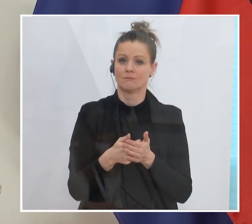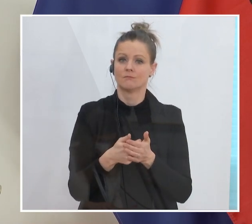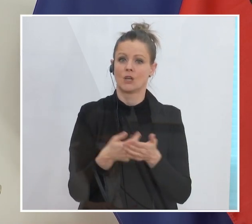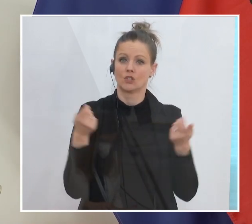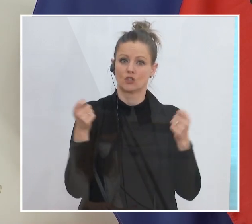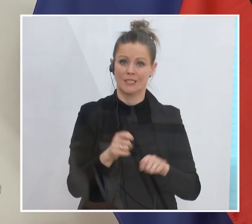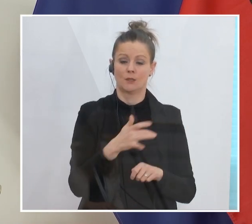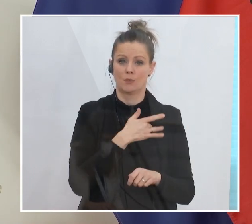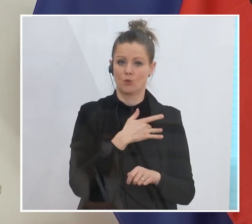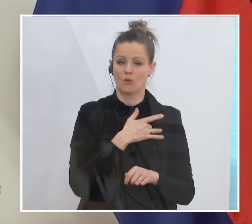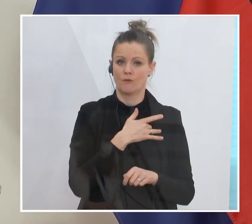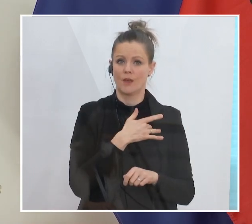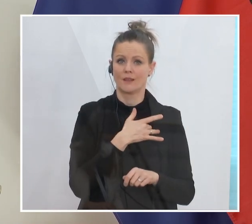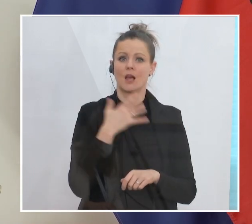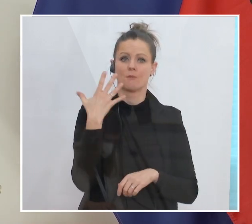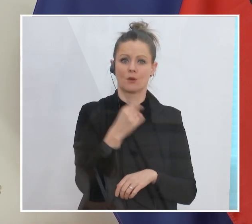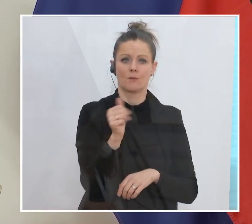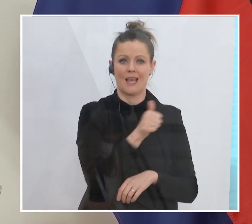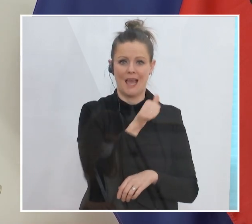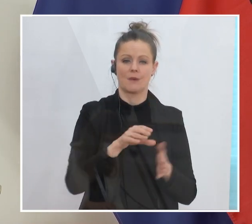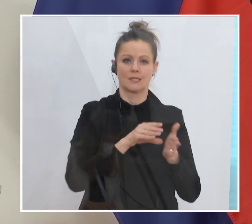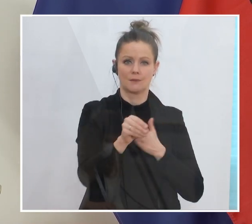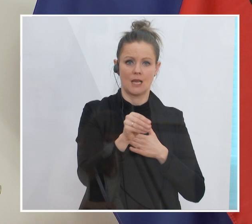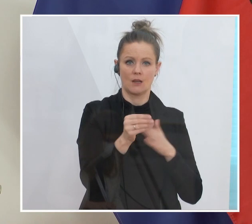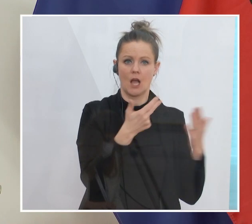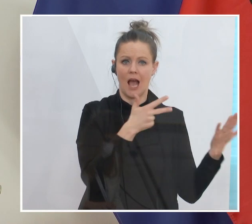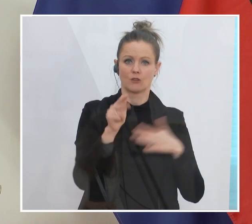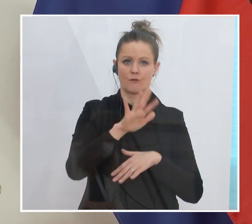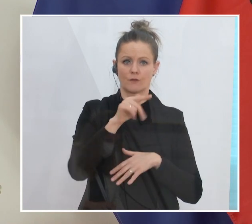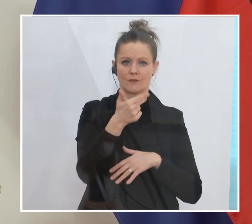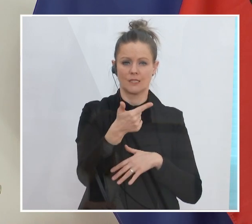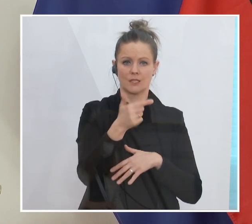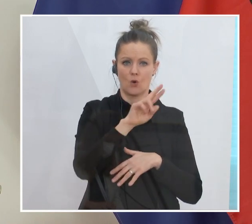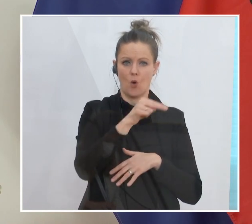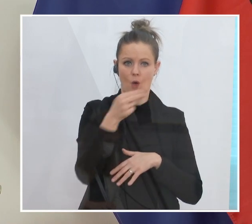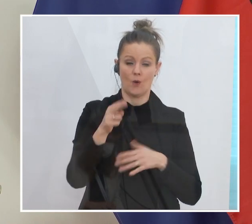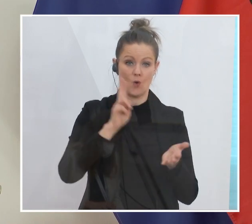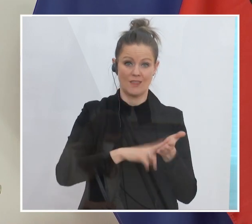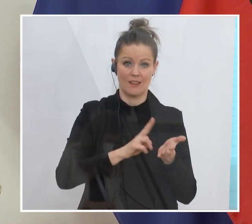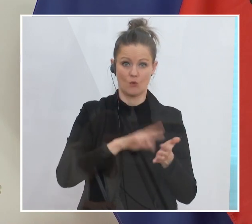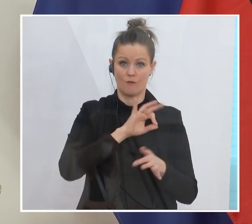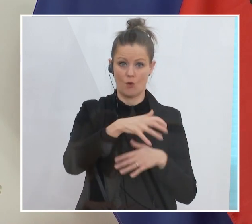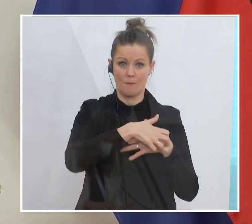erhalten diese Einmalzahlung von 825 € netto für den März zusätzlich zum jeweiligen